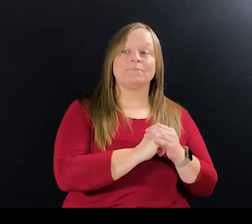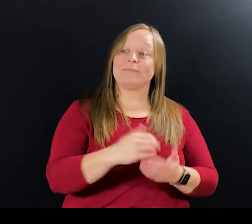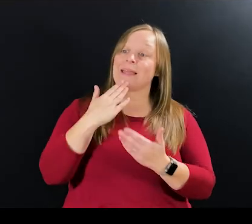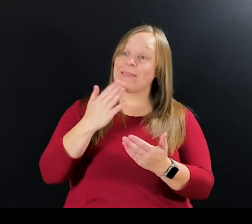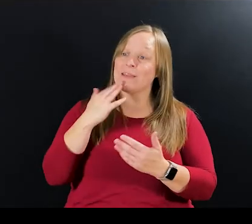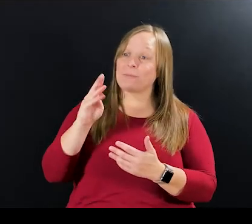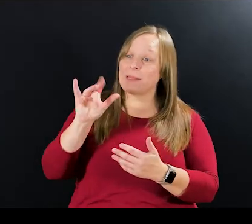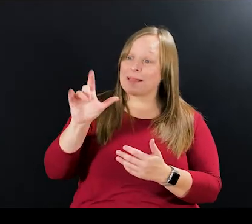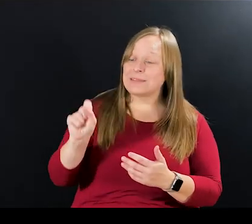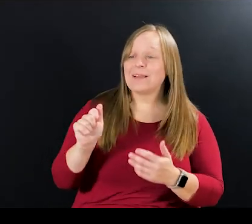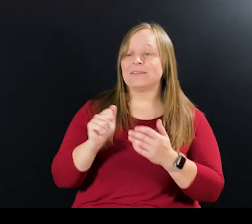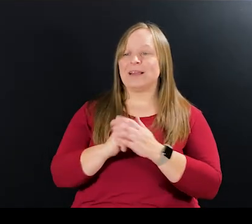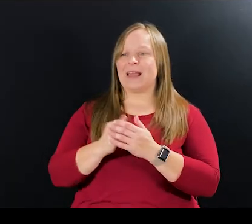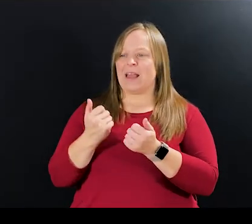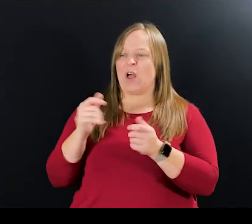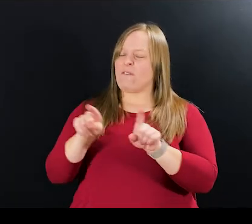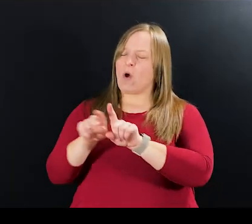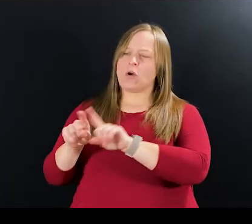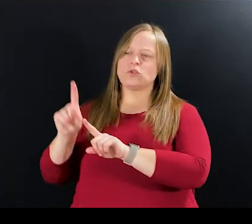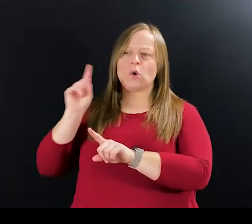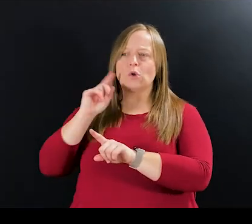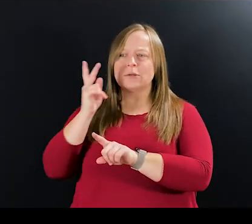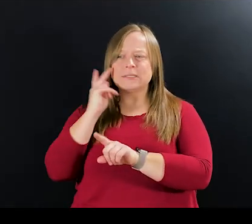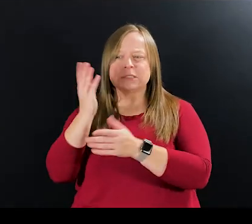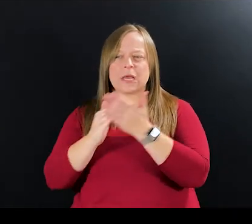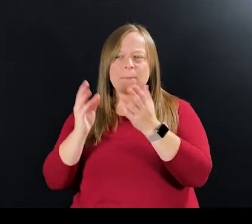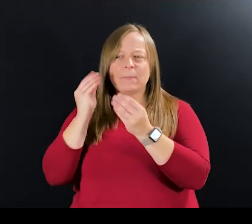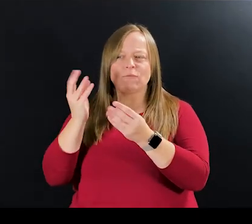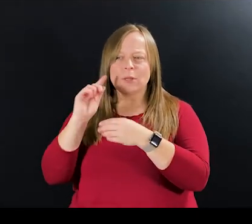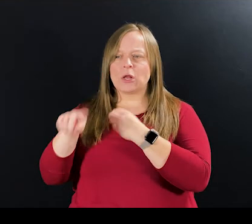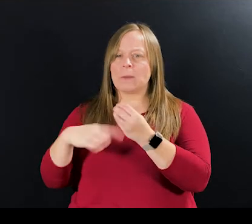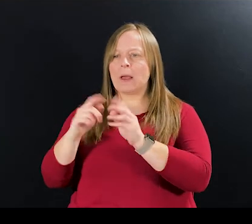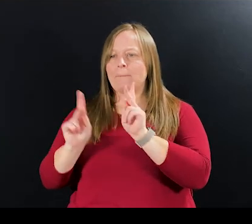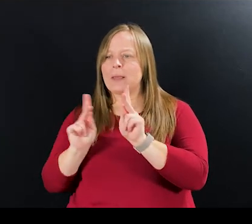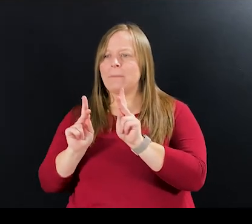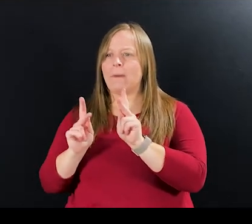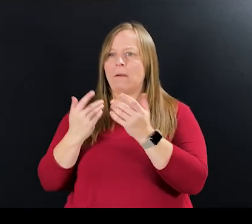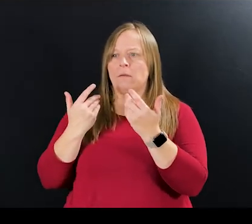Gracias, Melissa. También he escuchado o visto información sobre personas